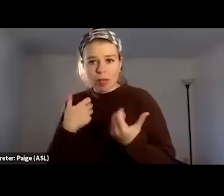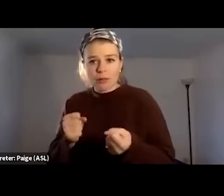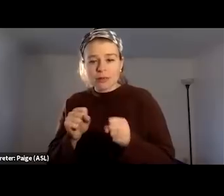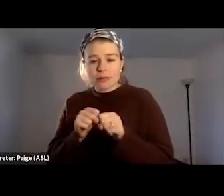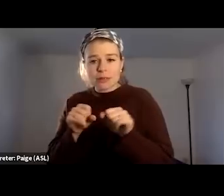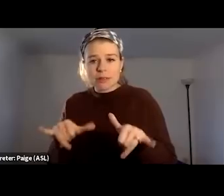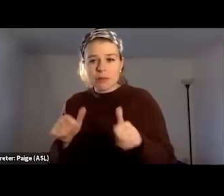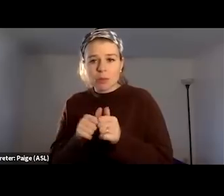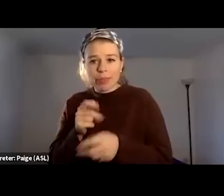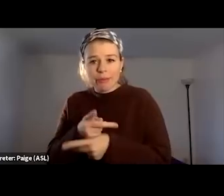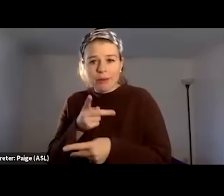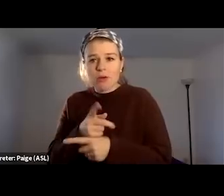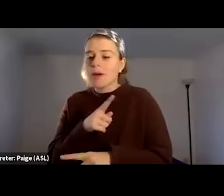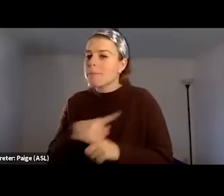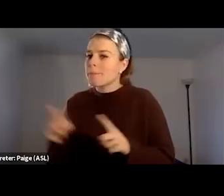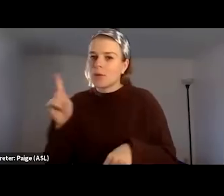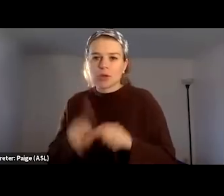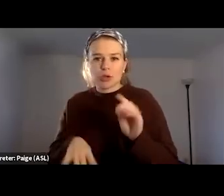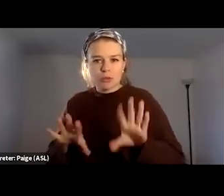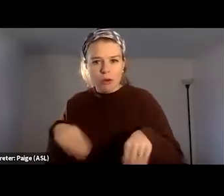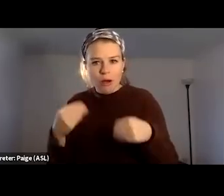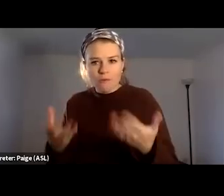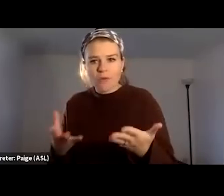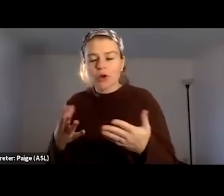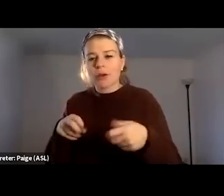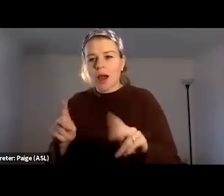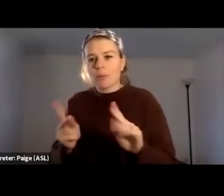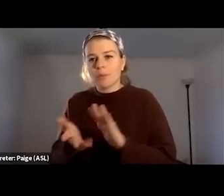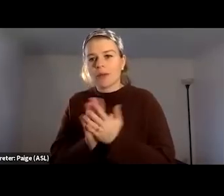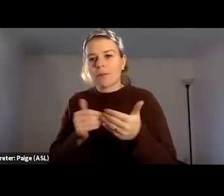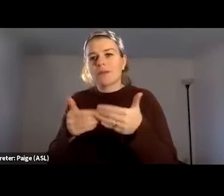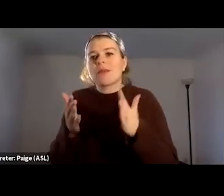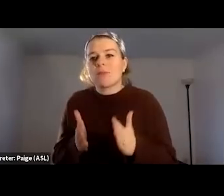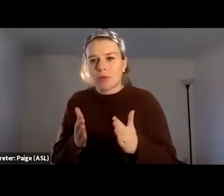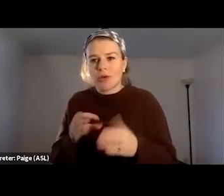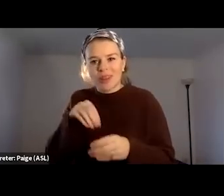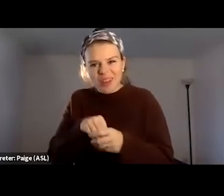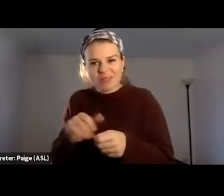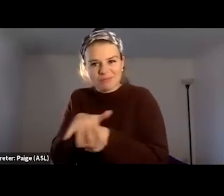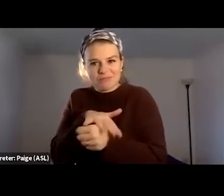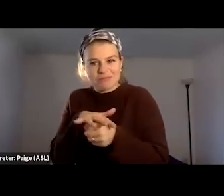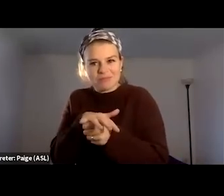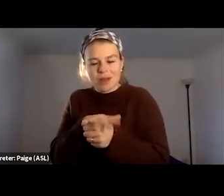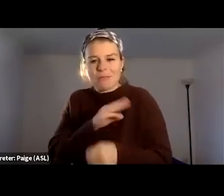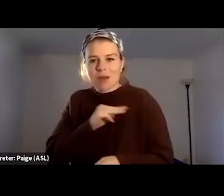Lo que no podíamos ofrecerles era la oportunidad de convertirse en vecinos en sus vecindarios, miembros de la comunidad más grande de New Haven